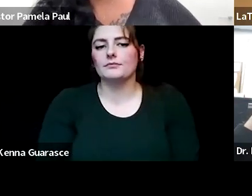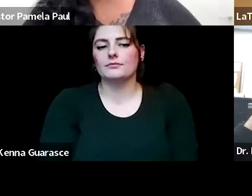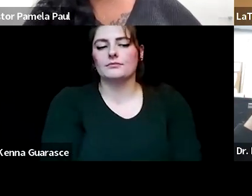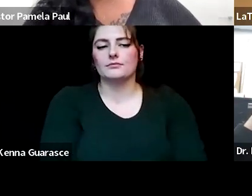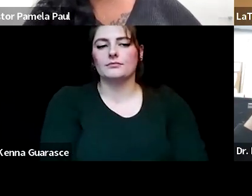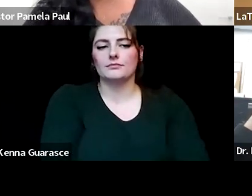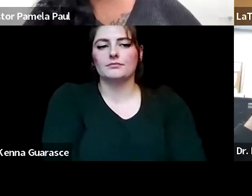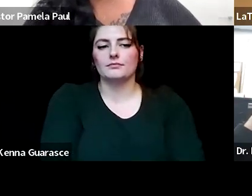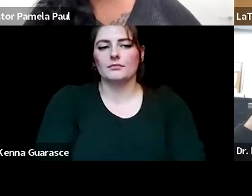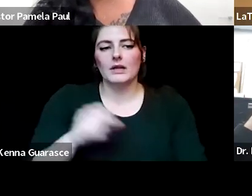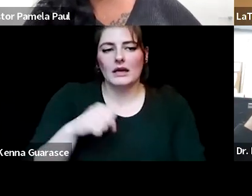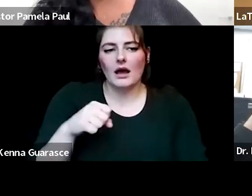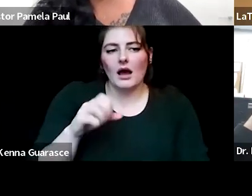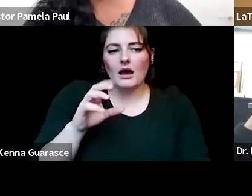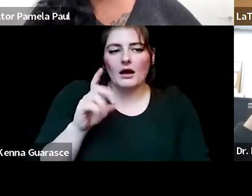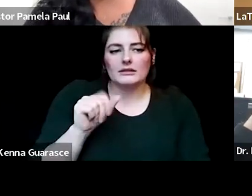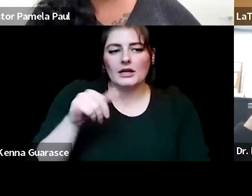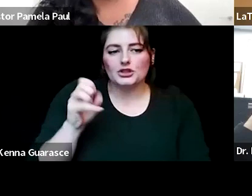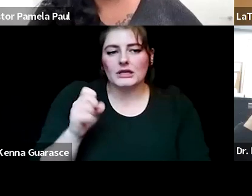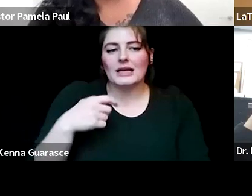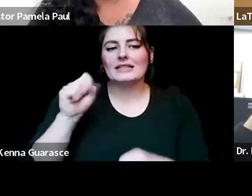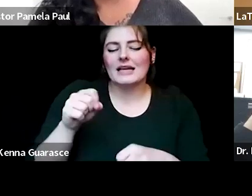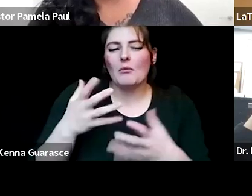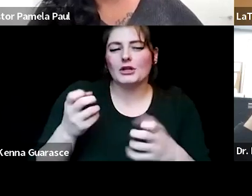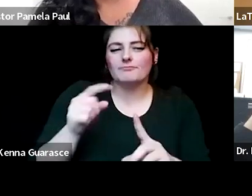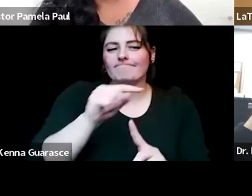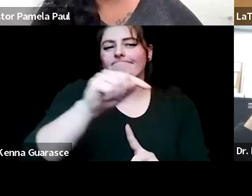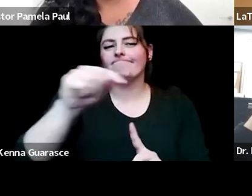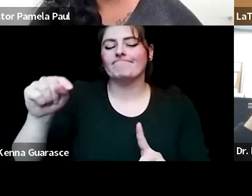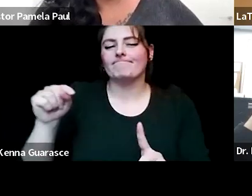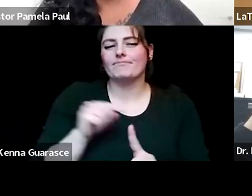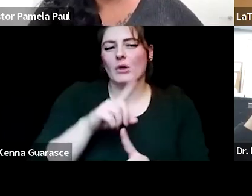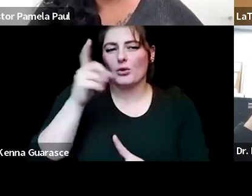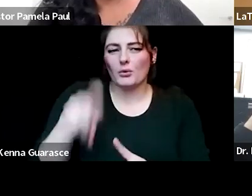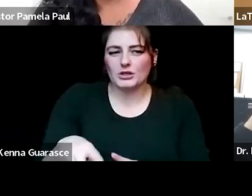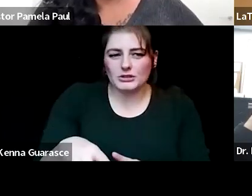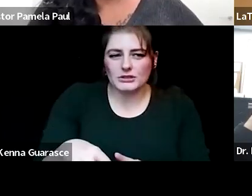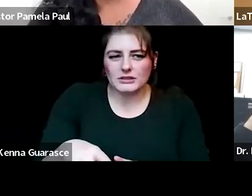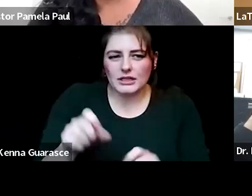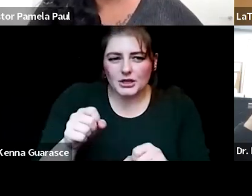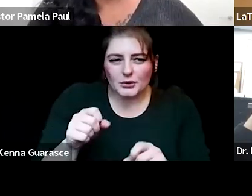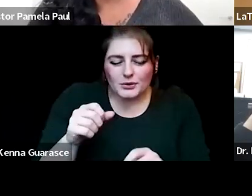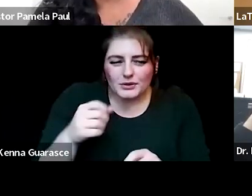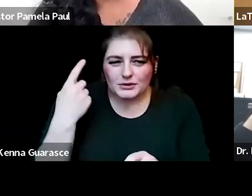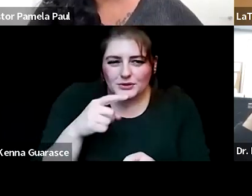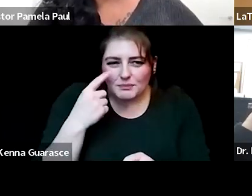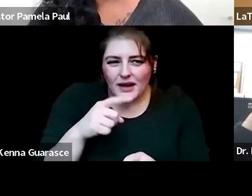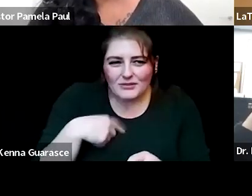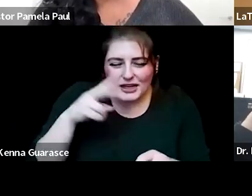Quería regresar a la pregunta. ¿Podrías recordármela?, lo siento, hay tantas preguntas...